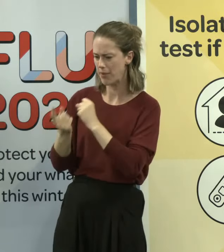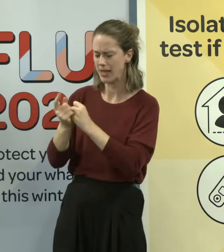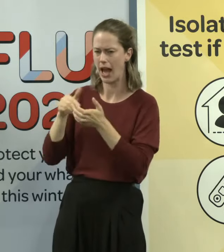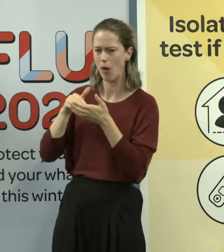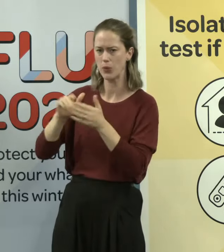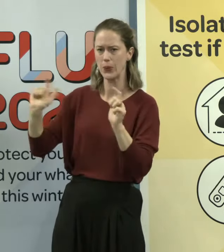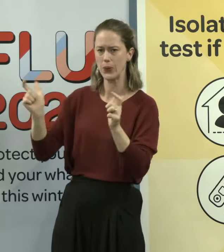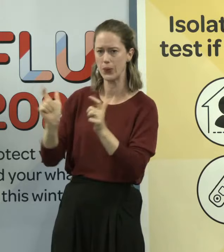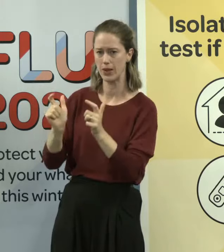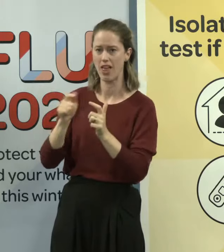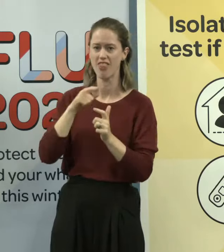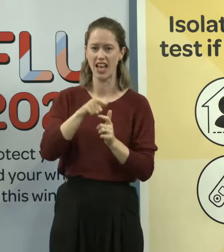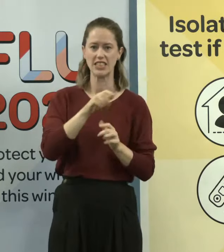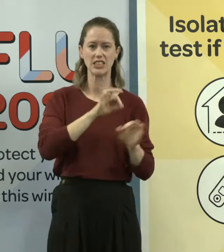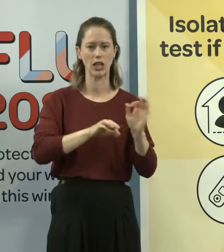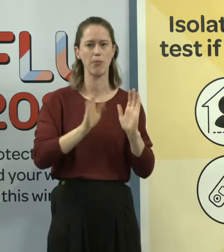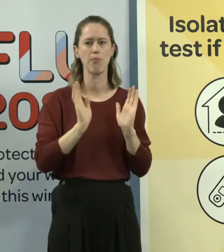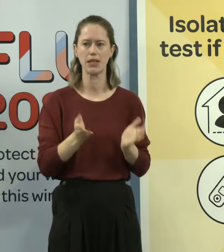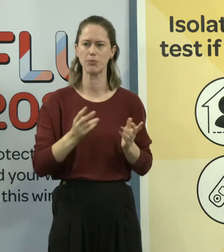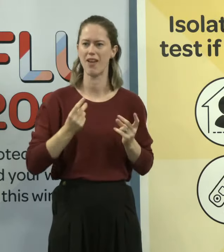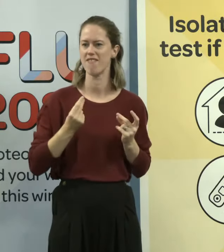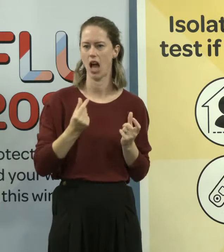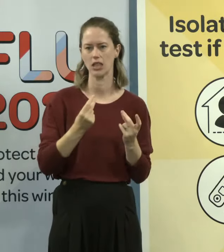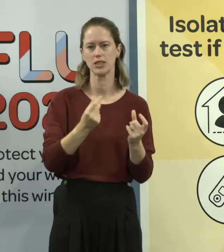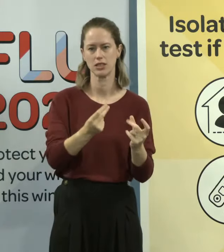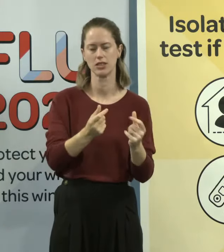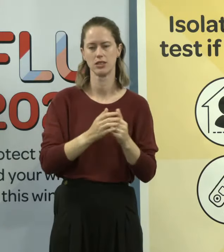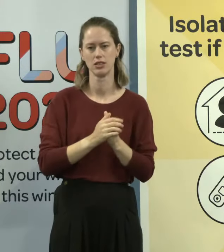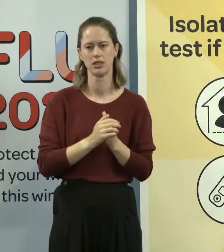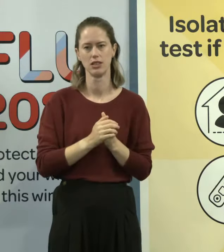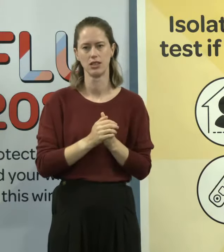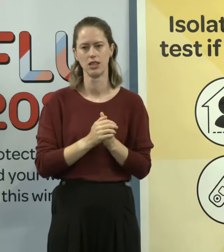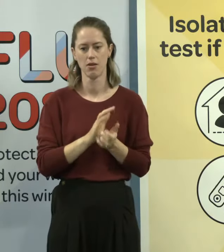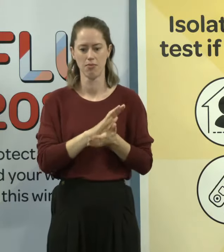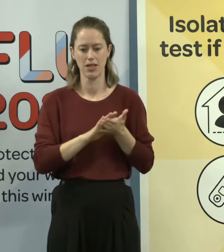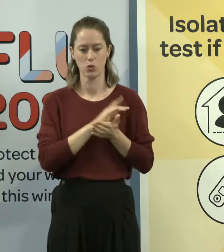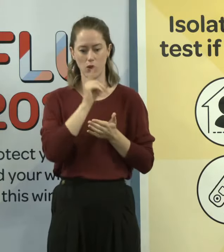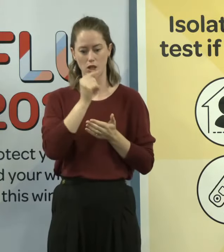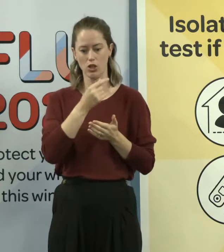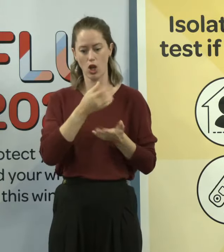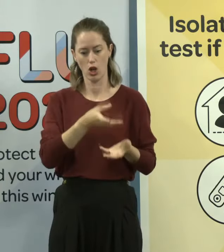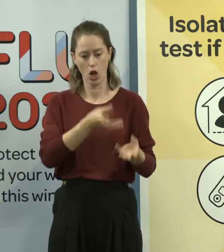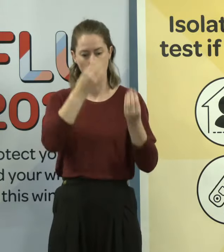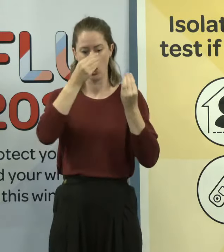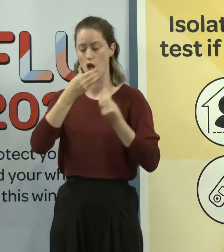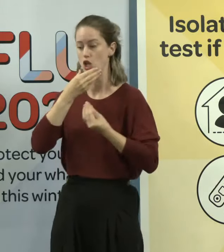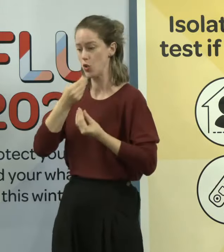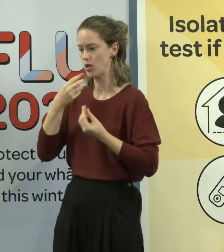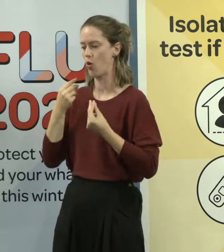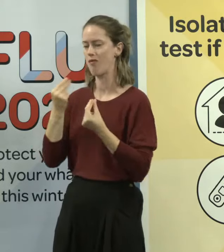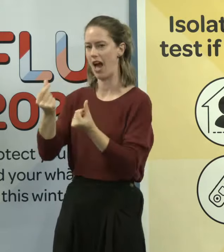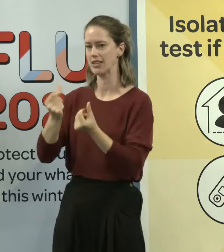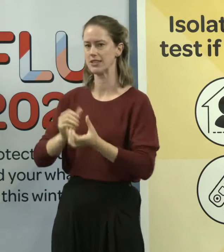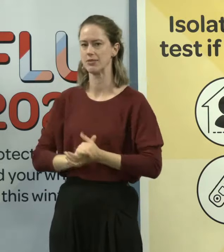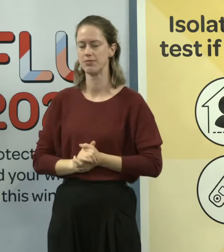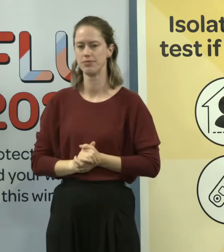mea nui. Ko nga korero ka awhina i te maarama ki te putaiao kei